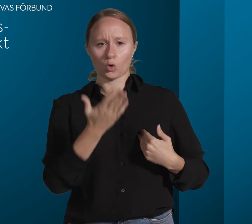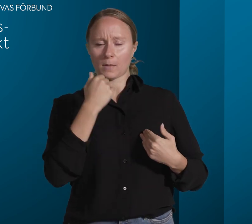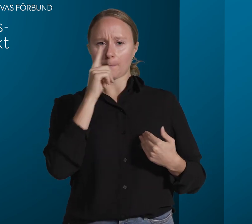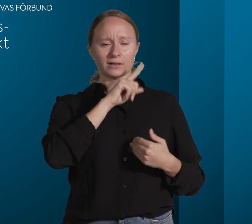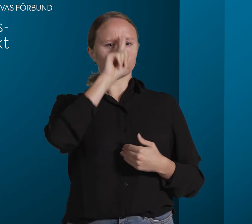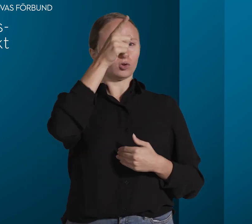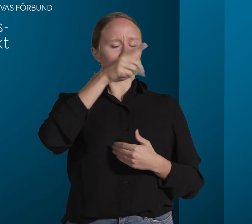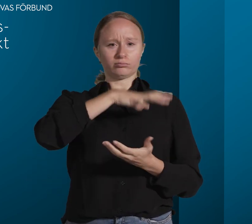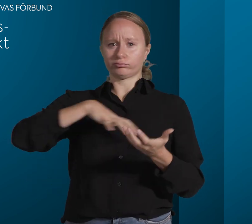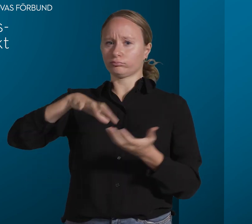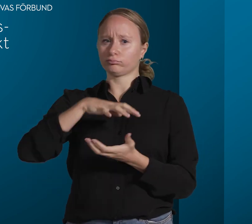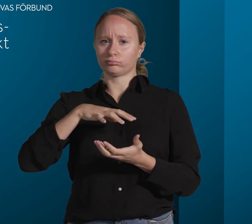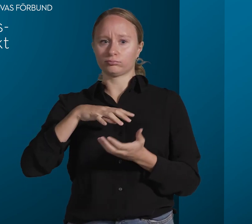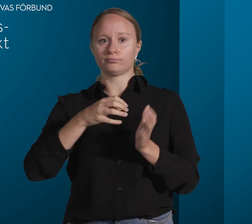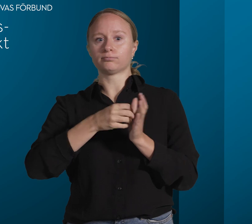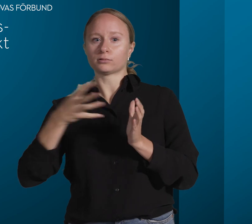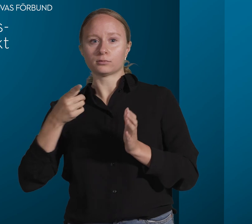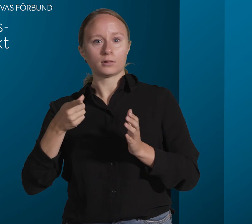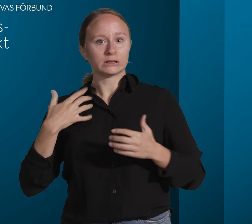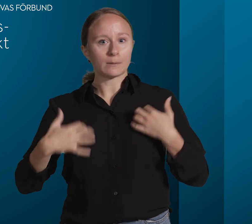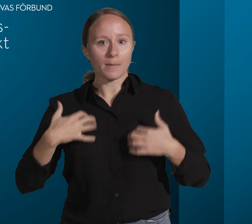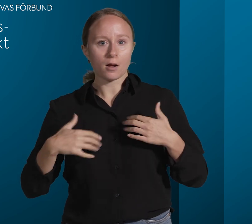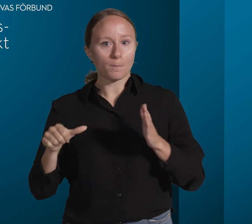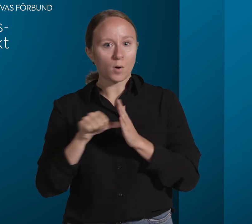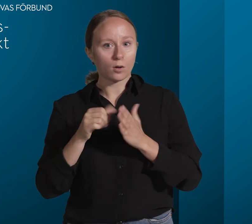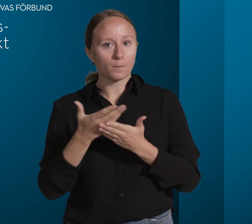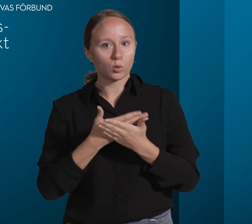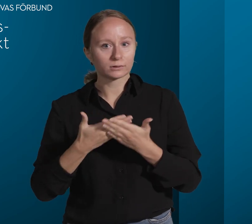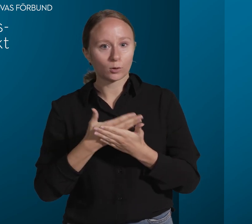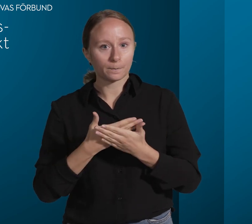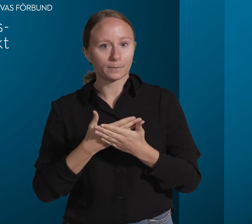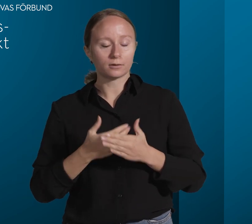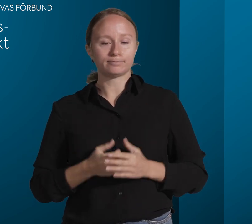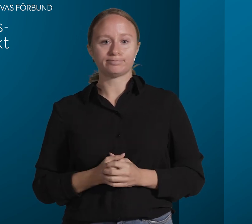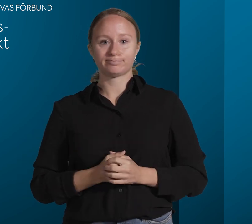hamnar i en serie missförstånd och förvirring, - vilket leder till ett spännande mordmysterium.